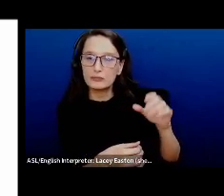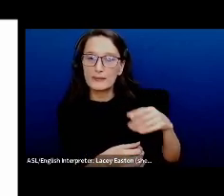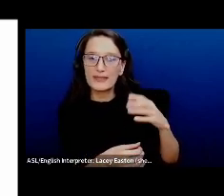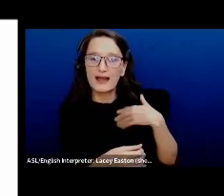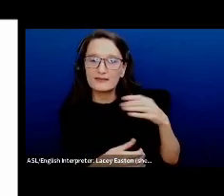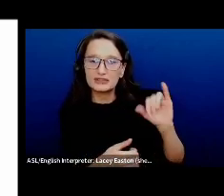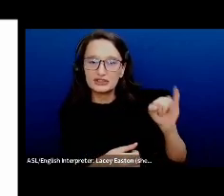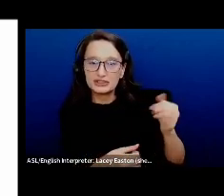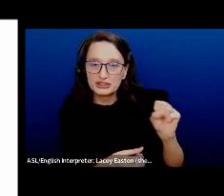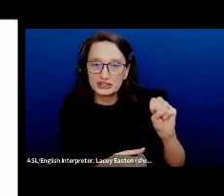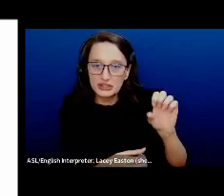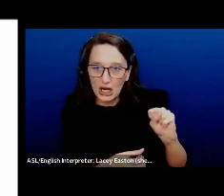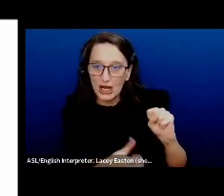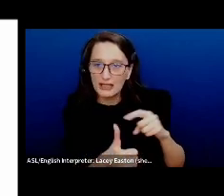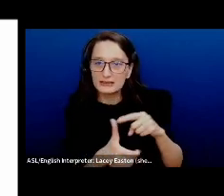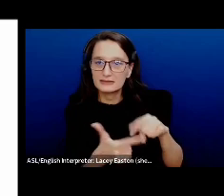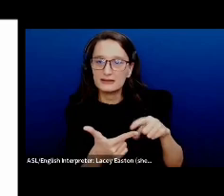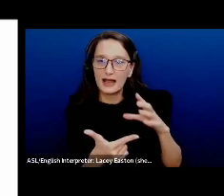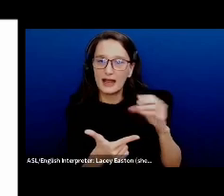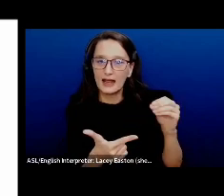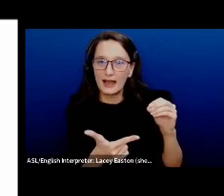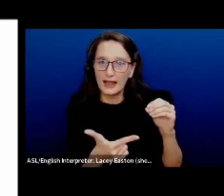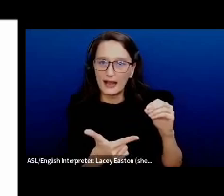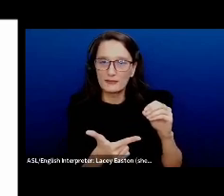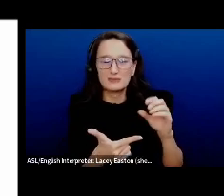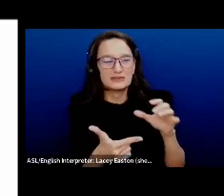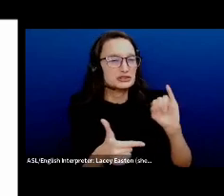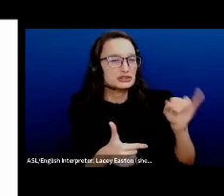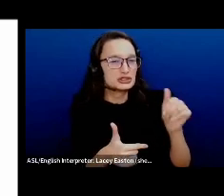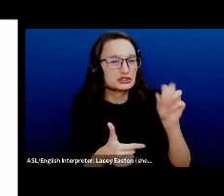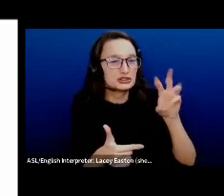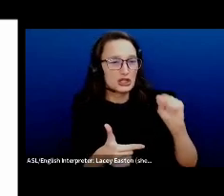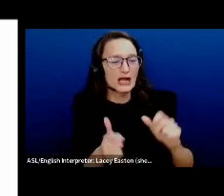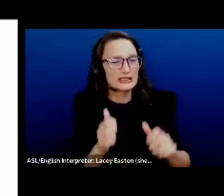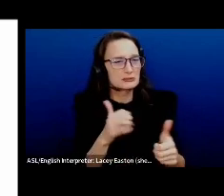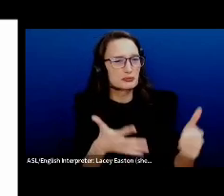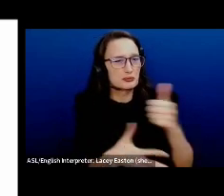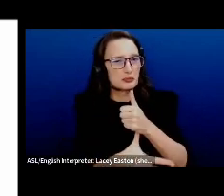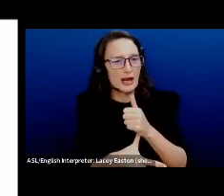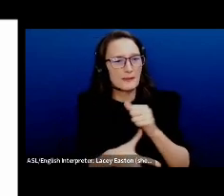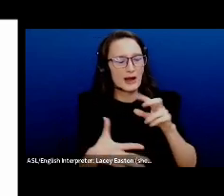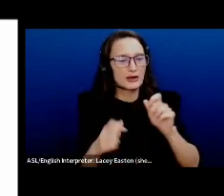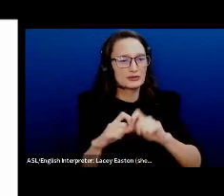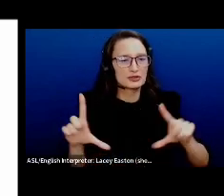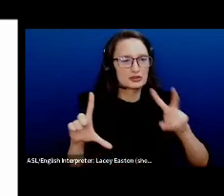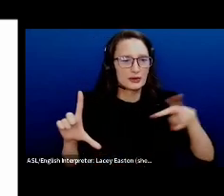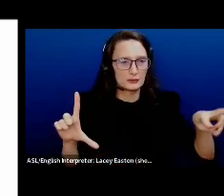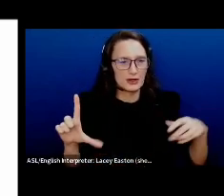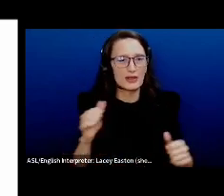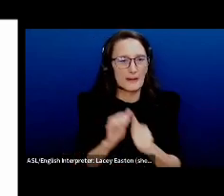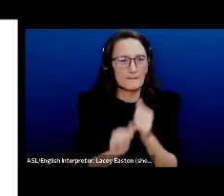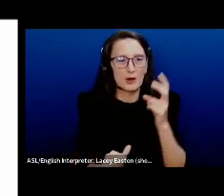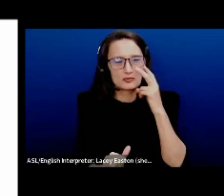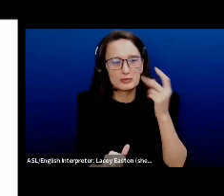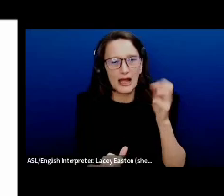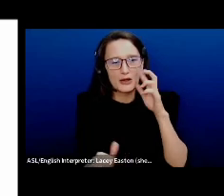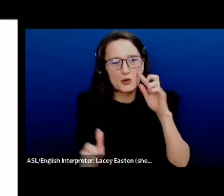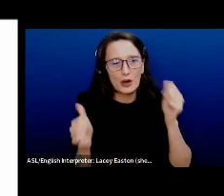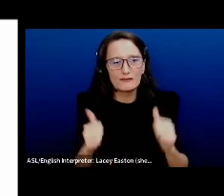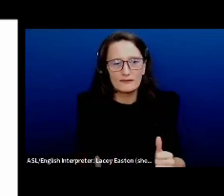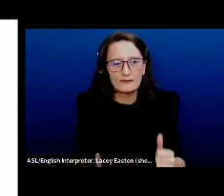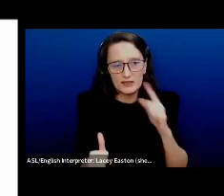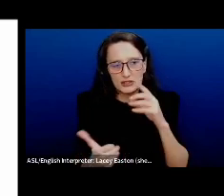lector de pantalla principal que la mayoría de los alumnos ciegos o con baja visión usarán, y es el que